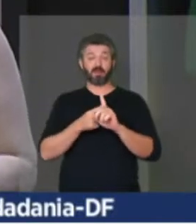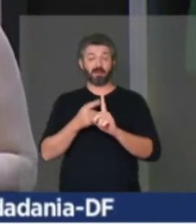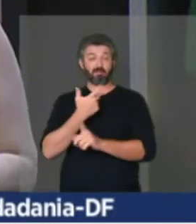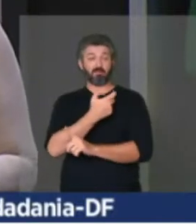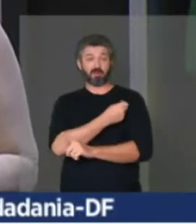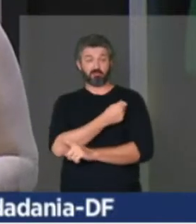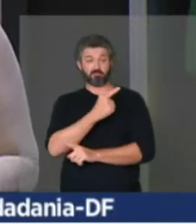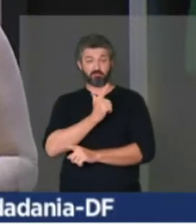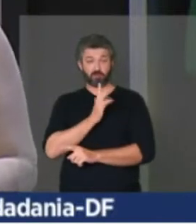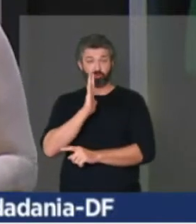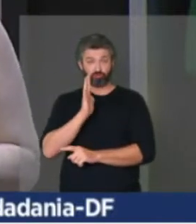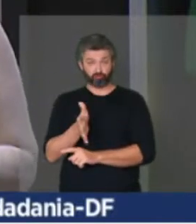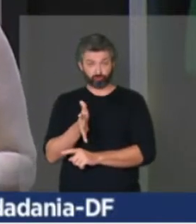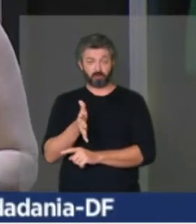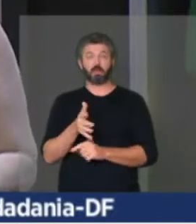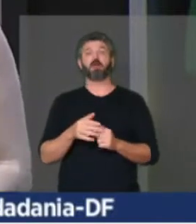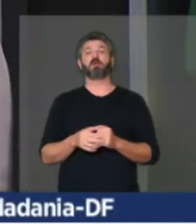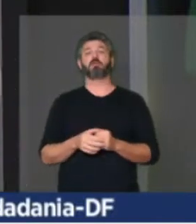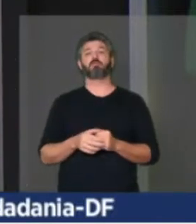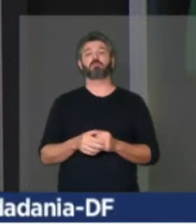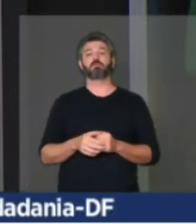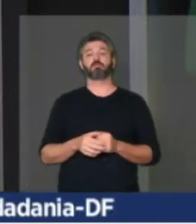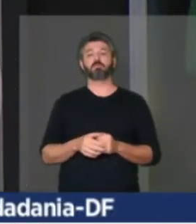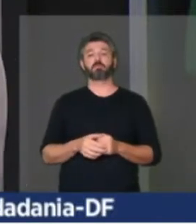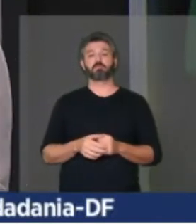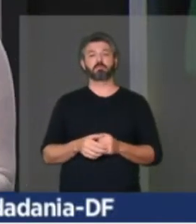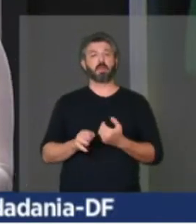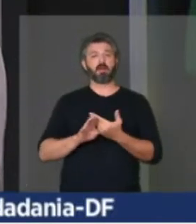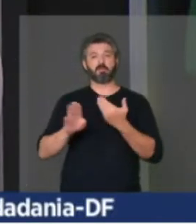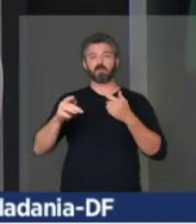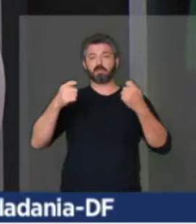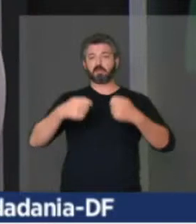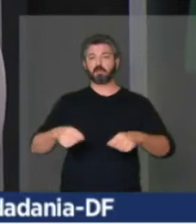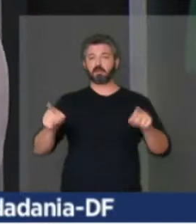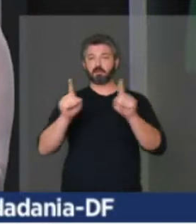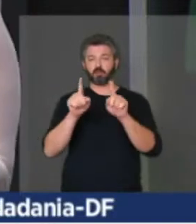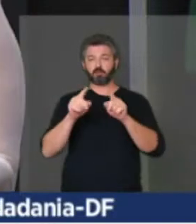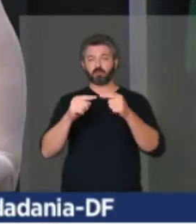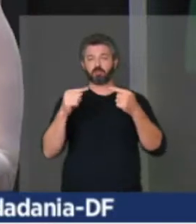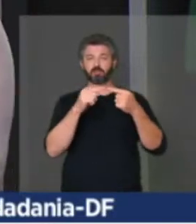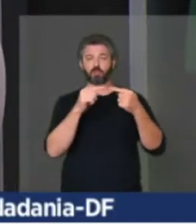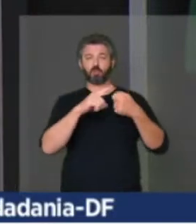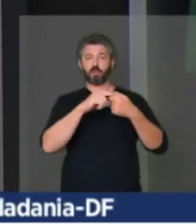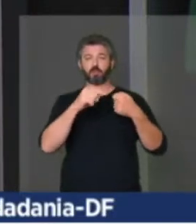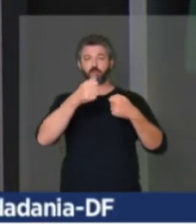CONTRA O COVID-19 NÃO TERÁ JUS AO AFASTAMENTO QUE SE TRATA DO ART. 1° DAQUELE DIPLOMA QUE PERMITE DURANTE A EMERGÊNCIA DE SAÚDE PÚBLICA